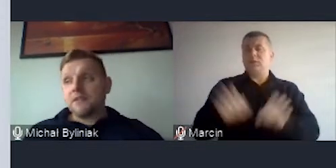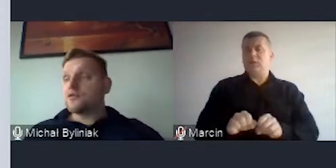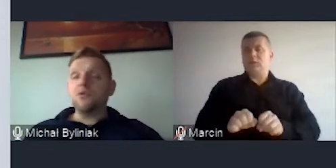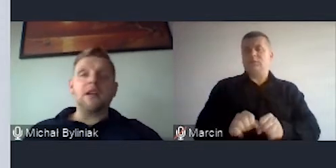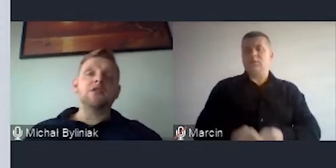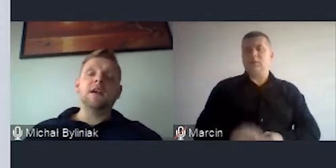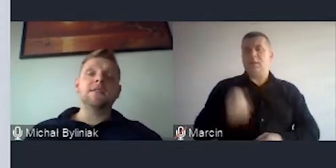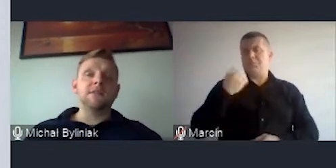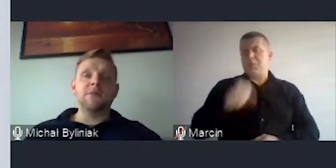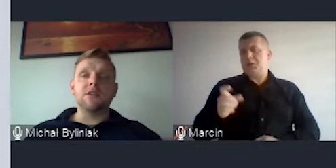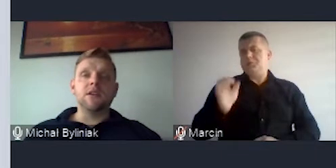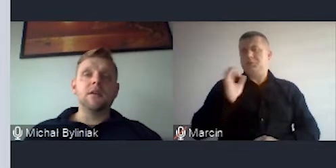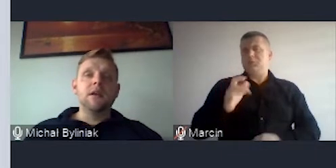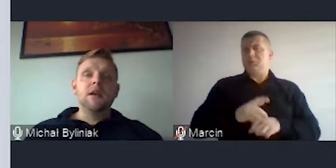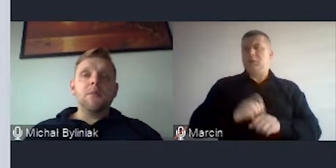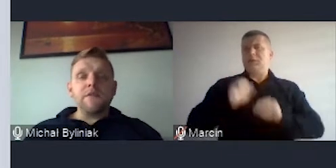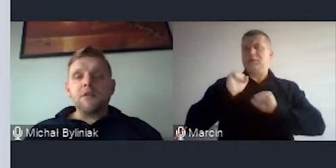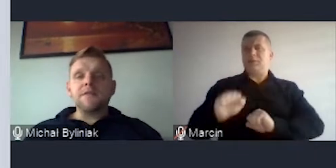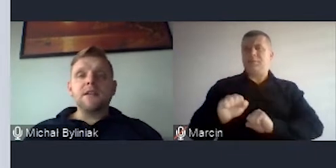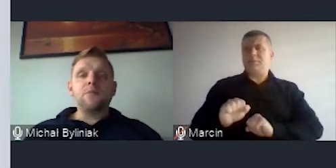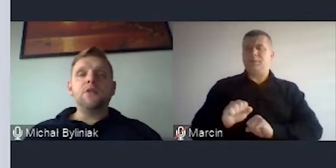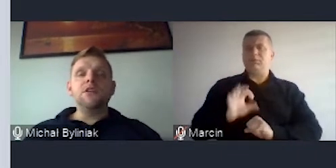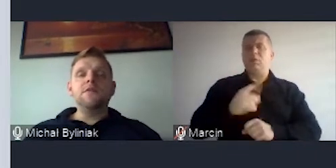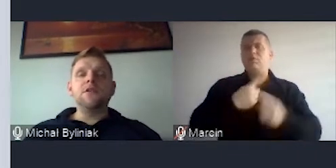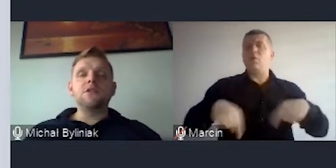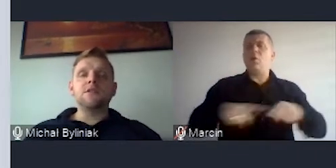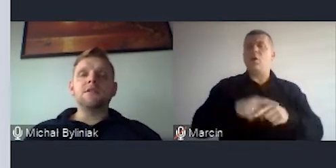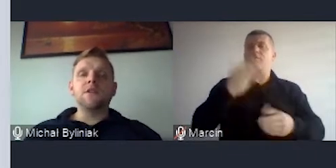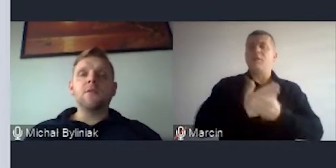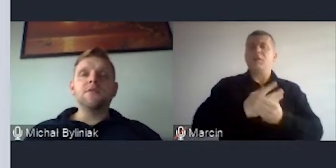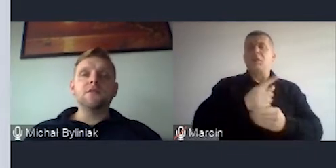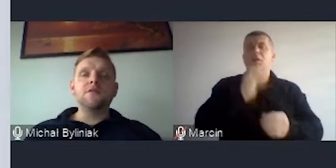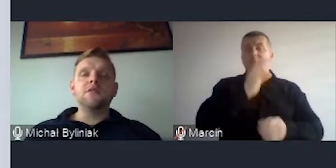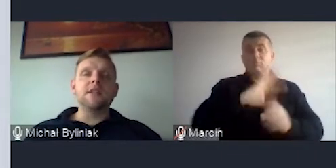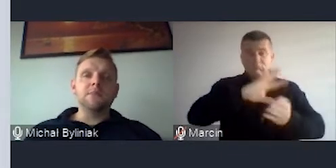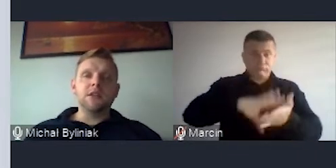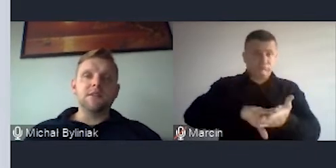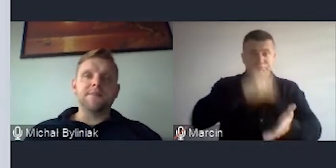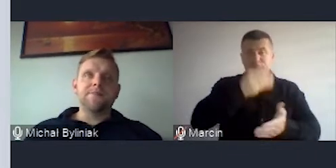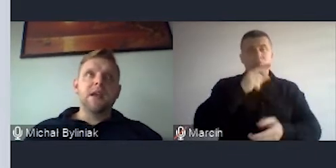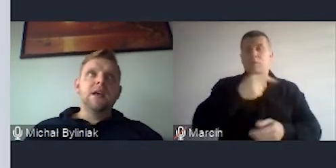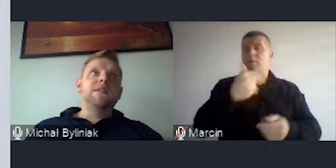Bardzo skuteczne zabezpieczenie, bo wykonawca do momentu kiedy nie wywiąże się ze swoich obowiązków – nie dostanie pieniędzy.